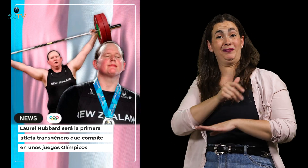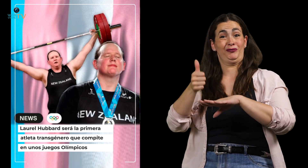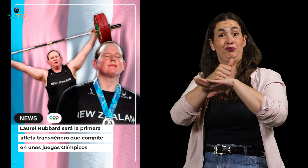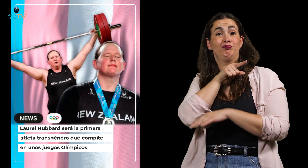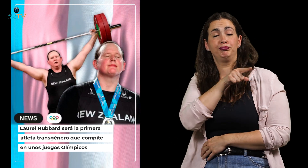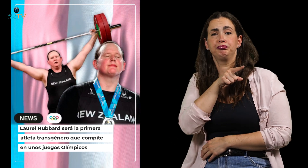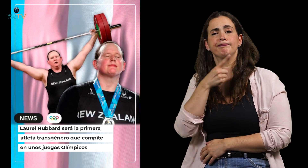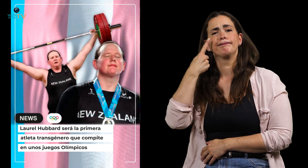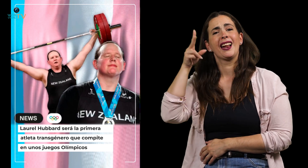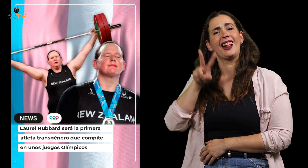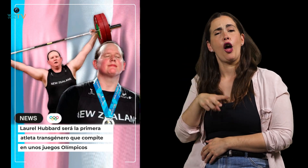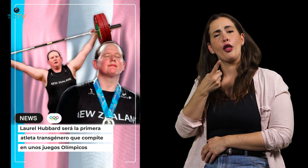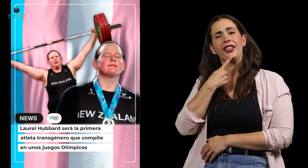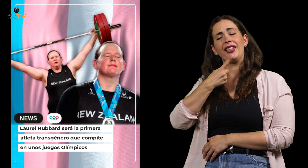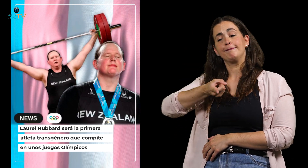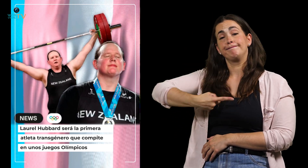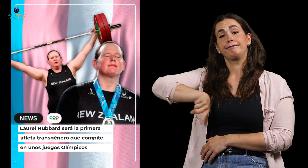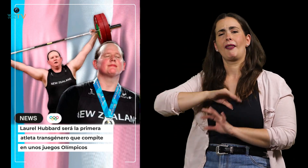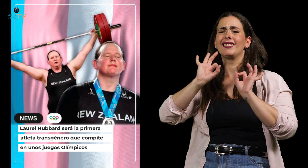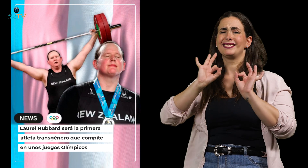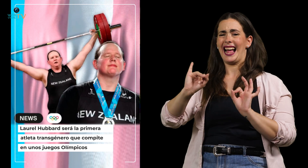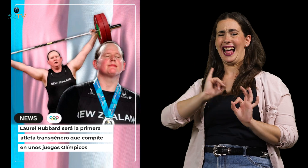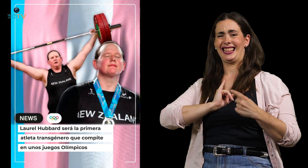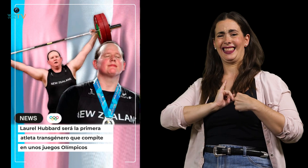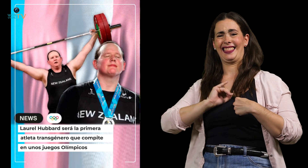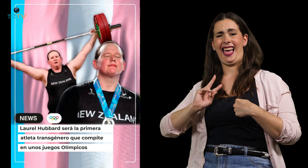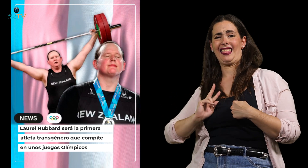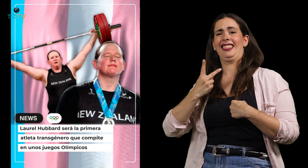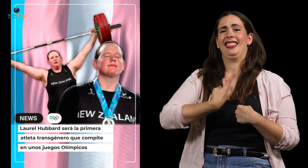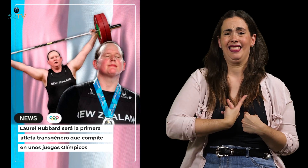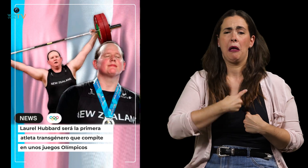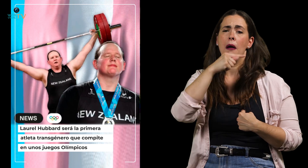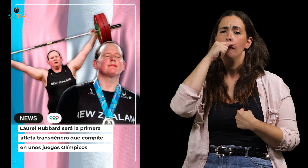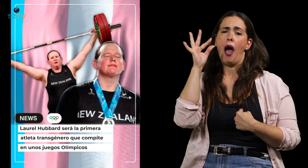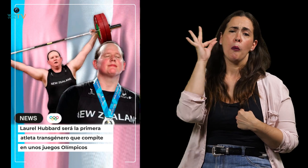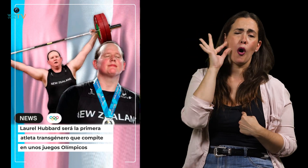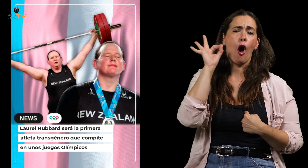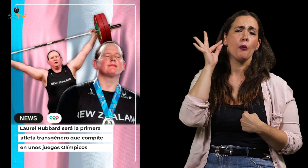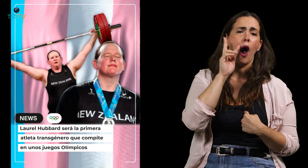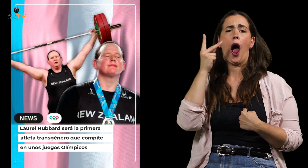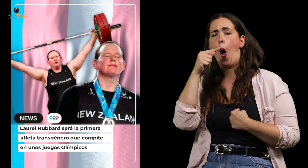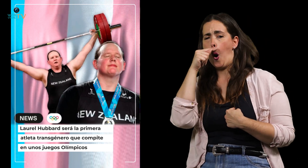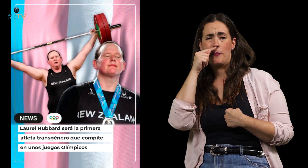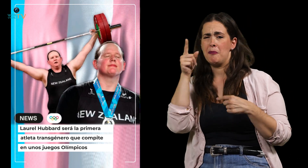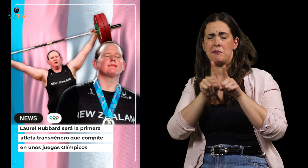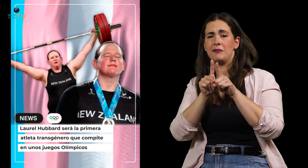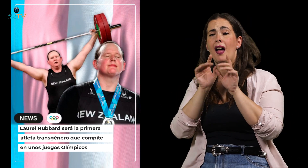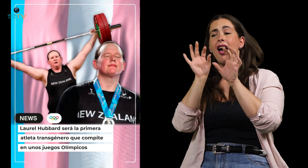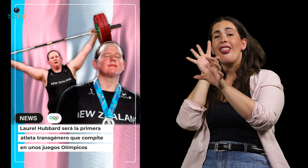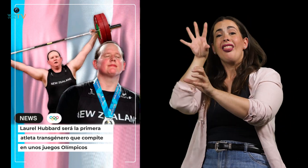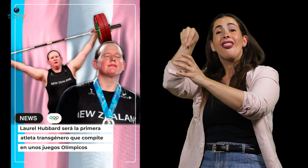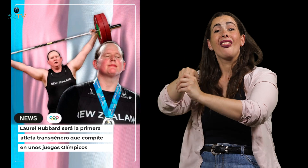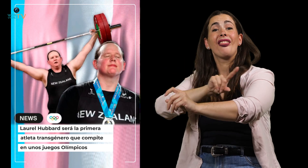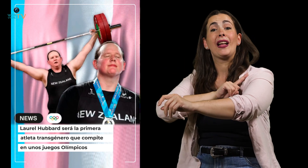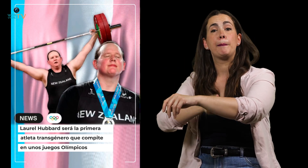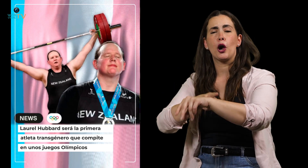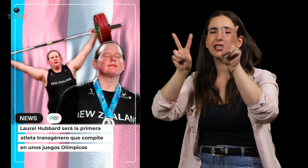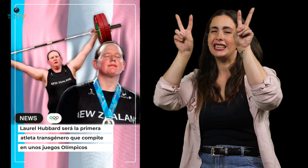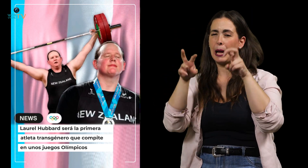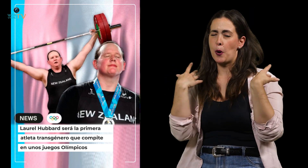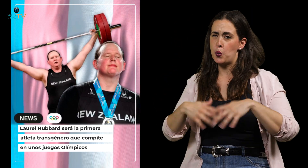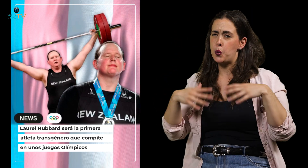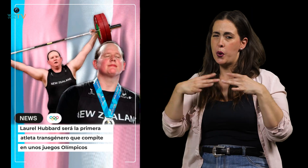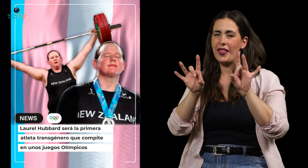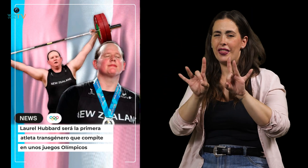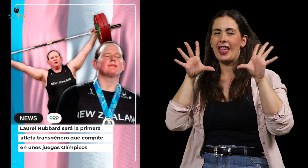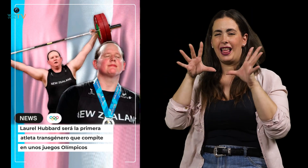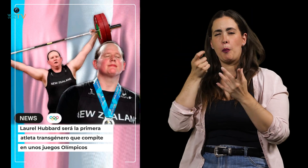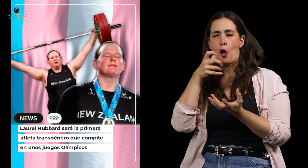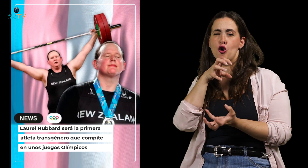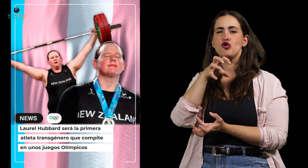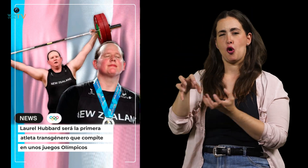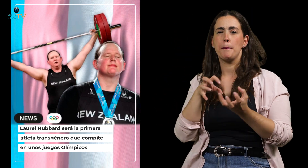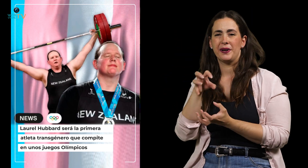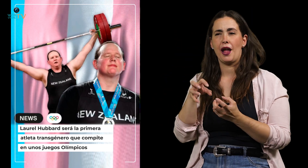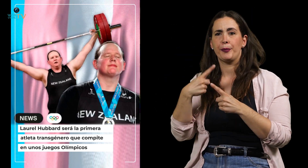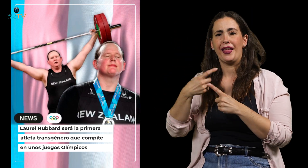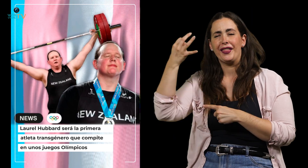Smith reconoce que la identidad transgénero en el deporte es un tema altamente delicado y complejo,